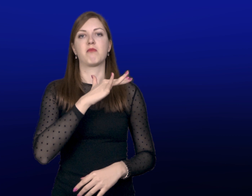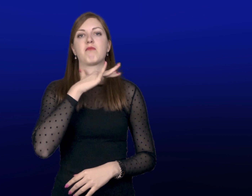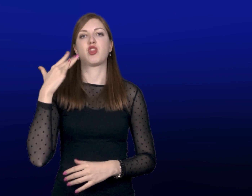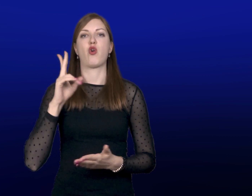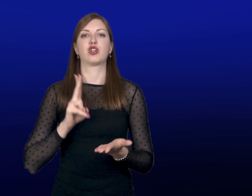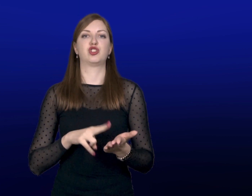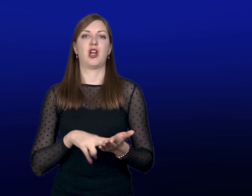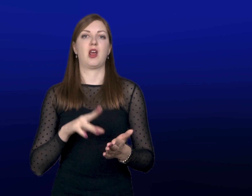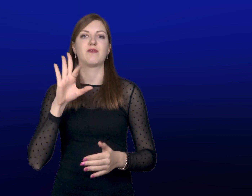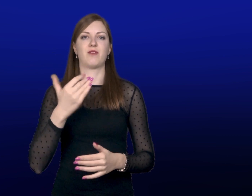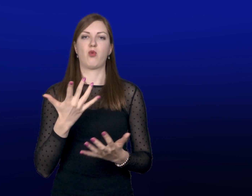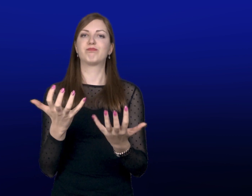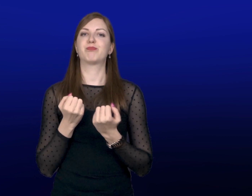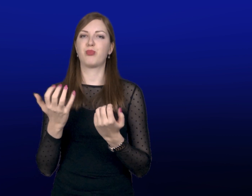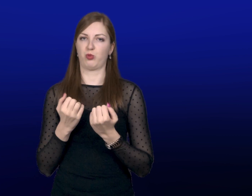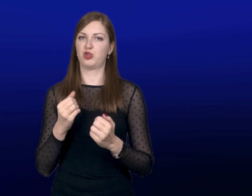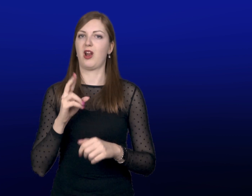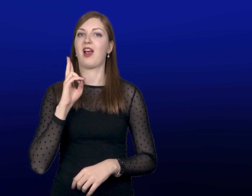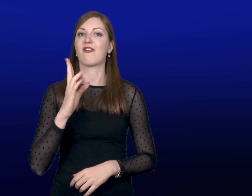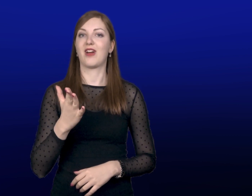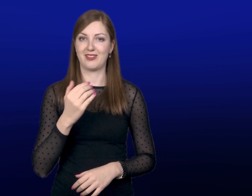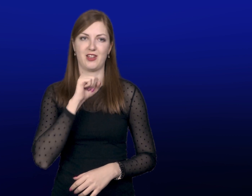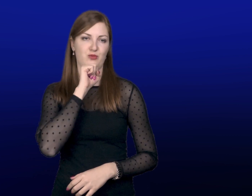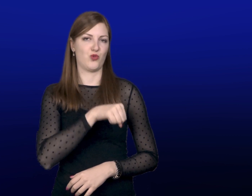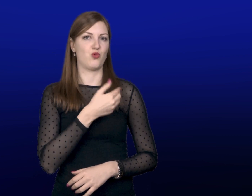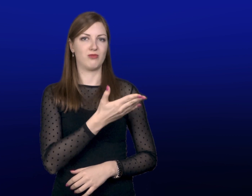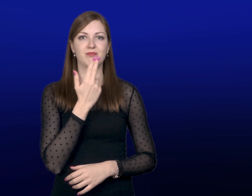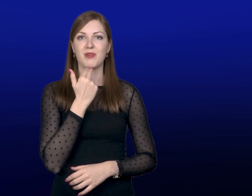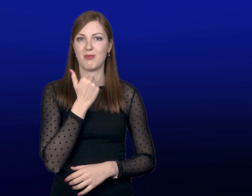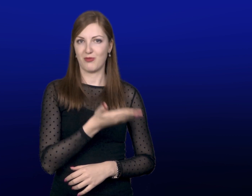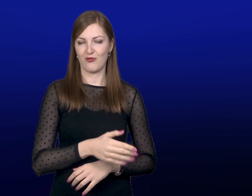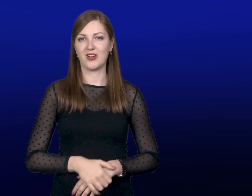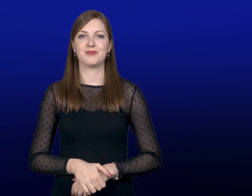многие члены ВОГ получили квартиры.